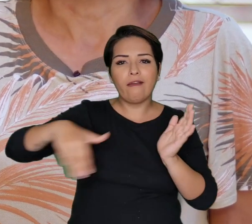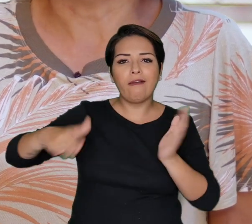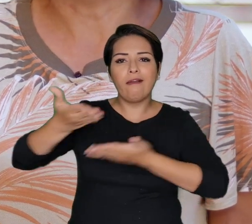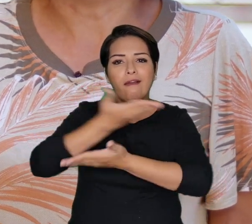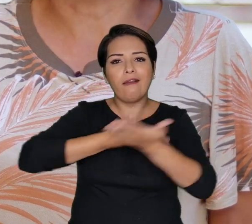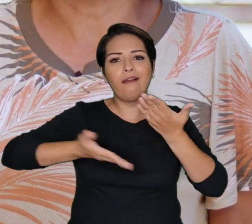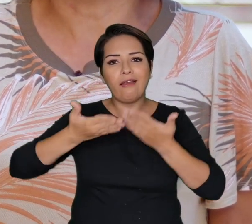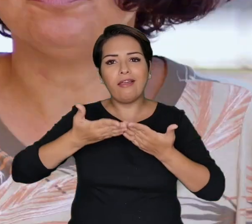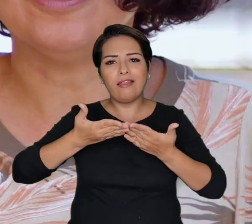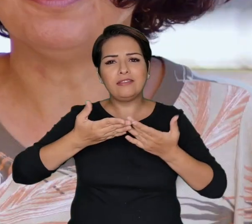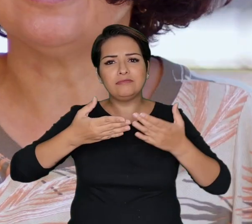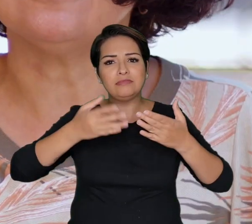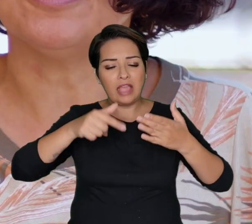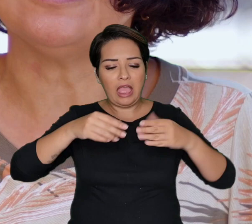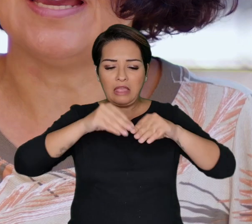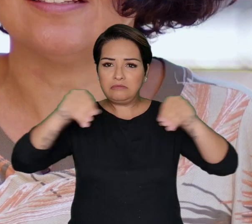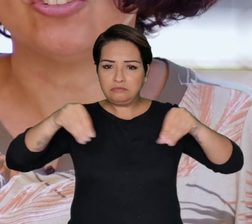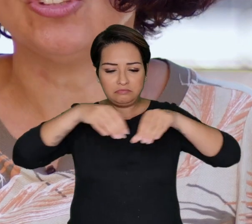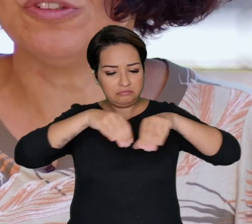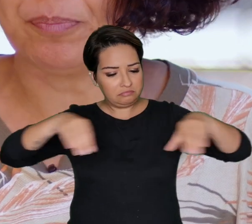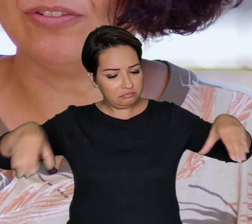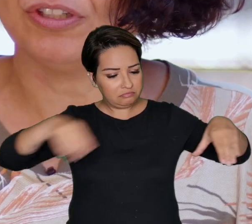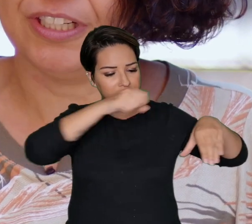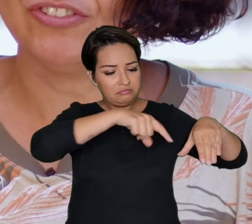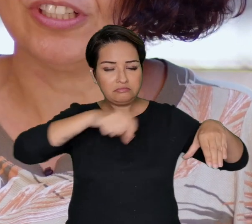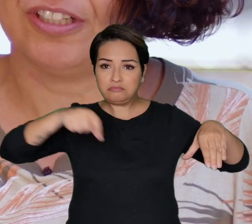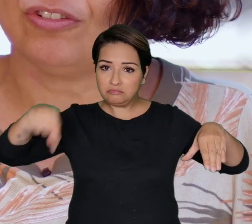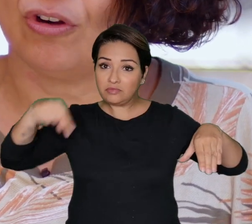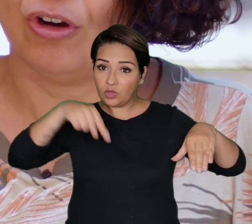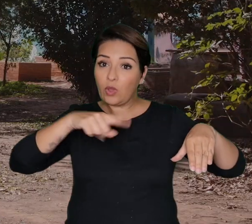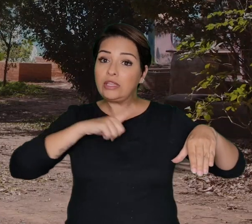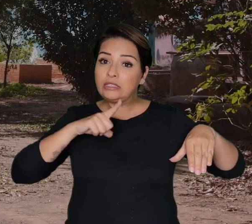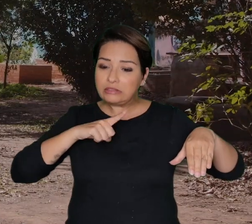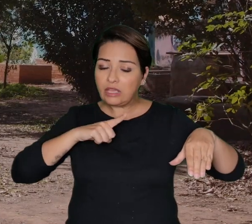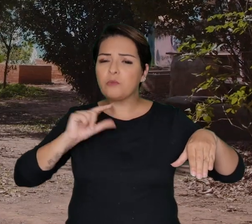É uma maneira de fazer uma interação entre elas, a gente tem um espaço grande aqui na escola.